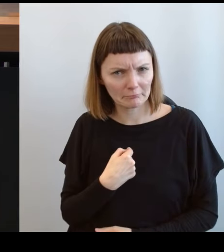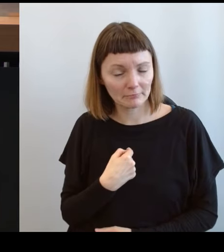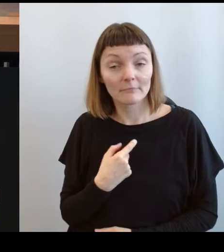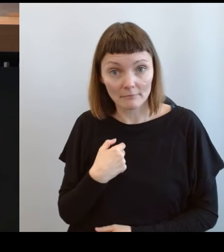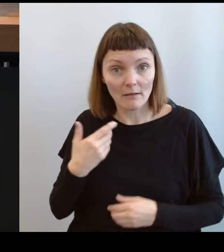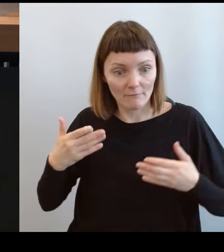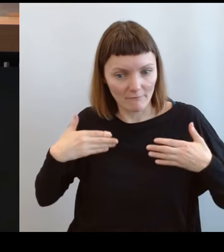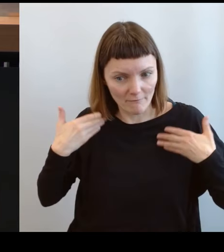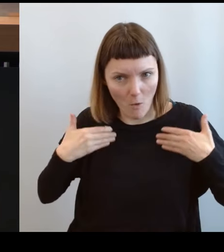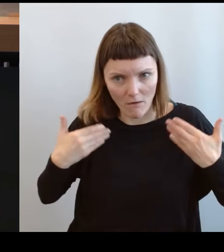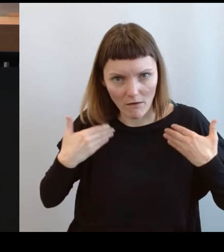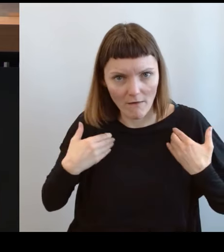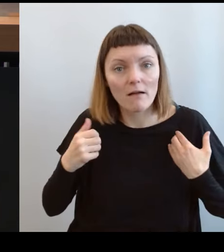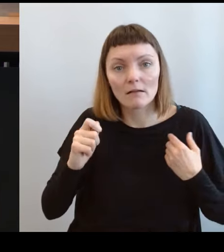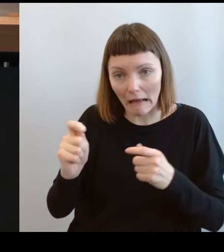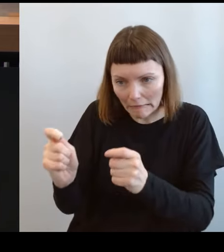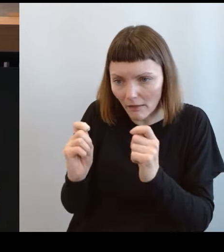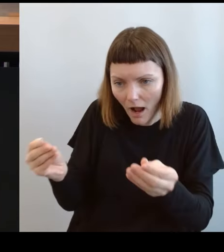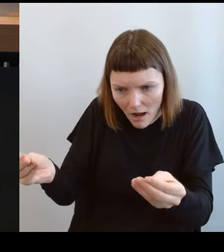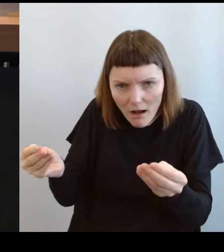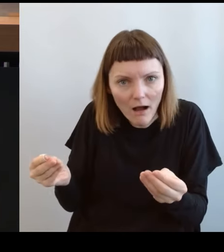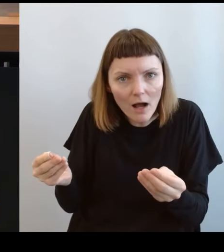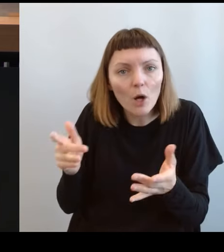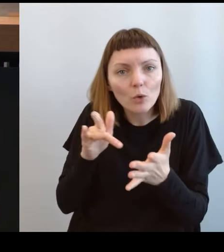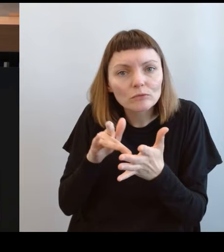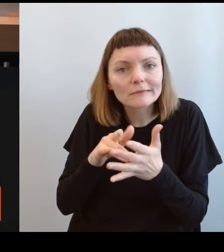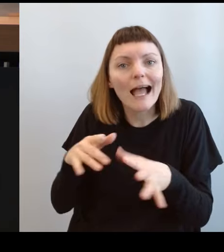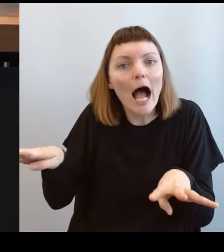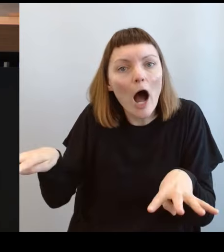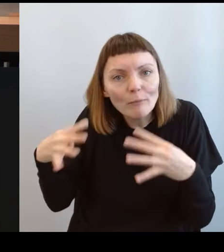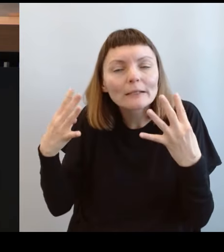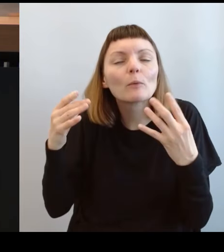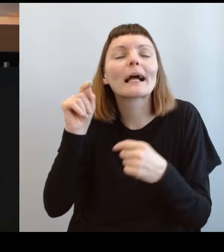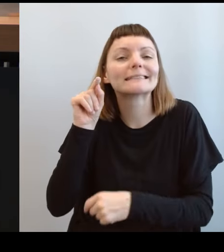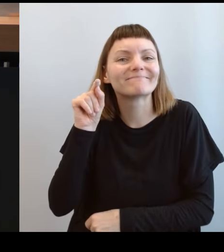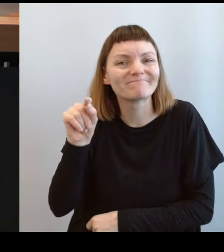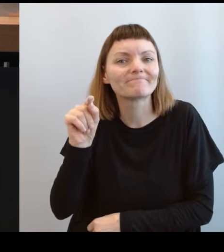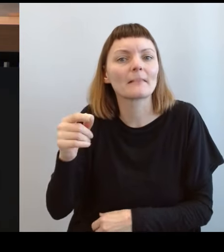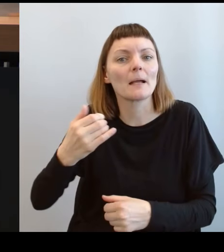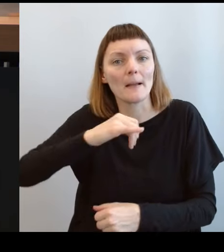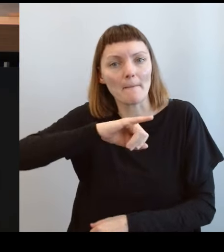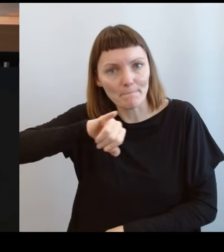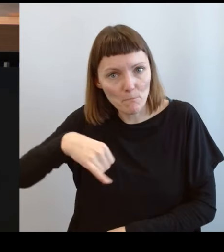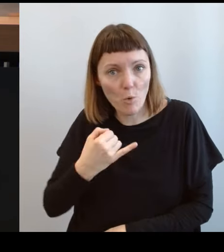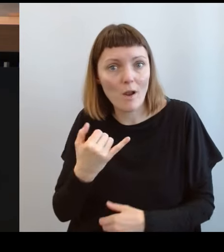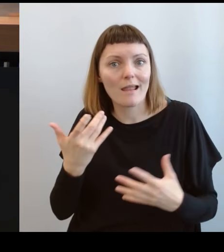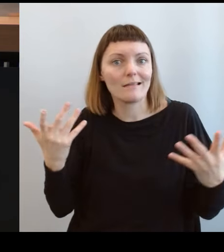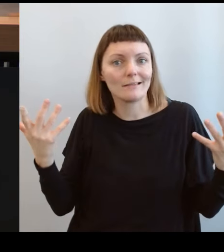dadurch tatsächlich Aufmerksamkeit auf ein Projekt gebracht wird, was tatsächlich von uns kommt Das kommt tatsächlich von